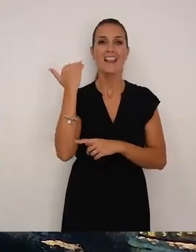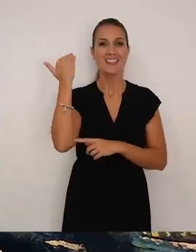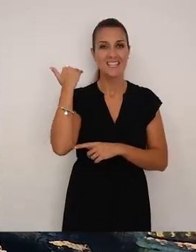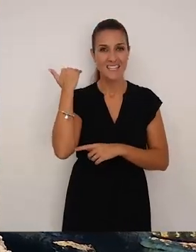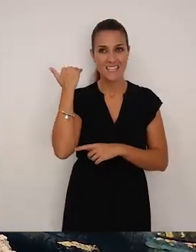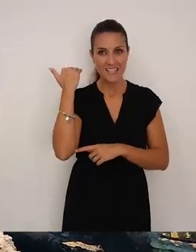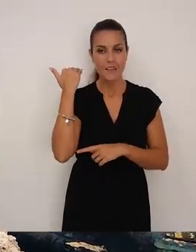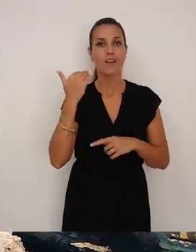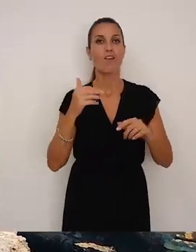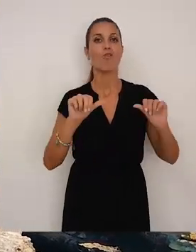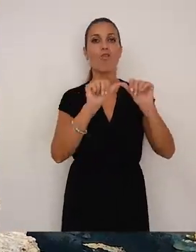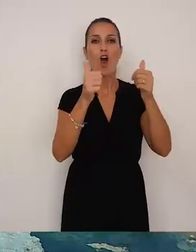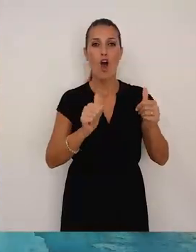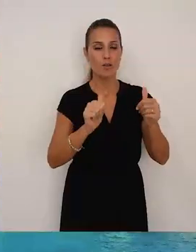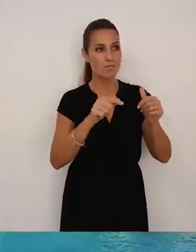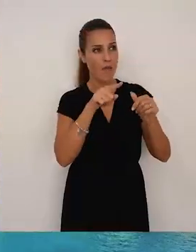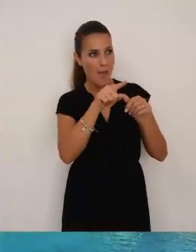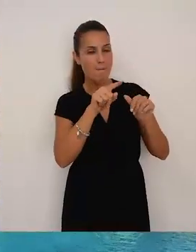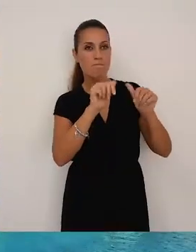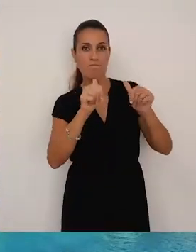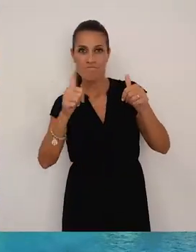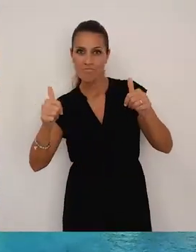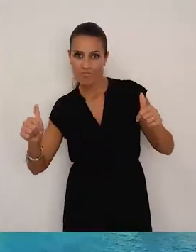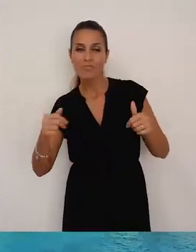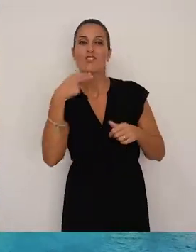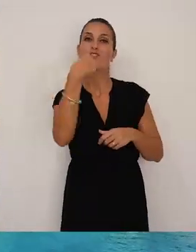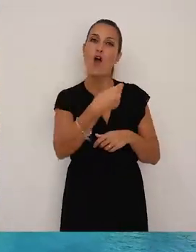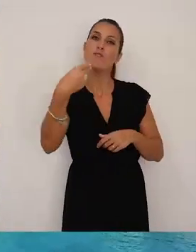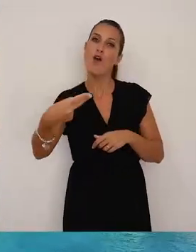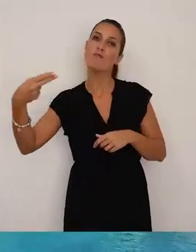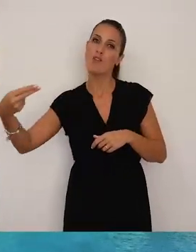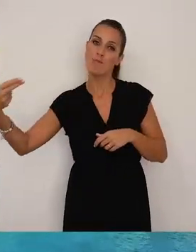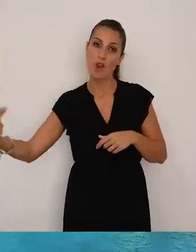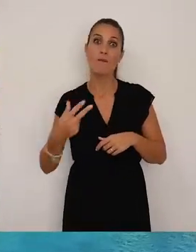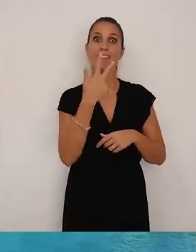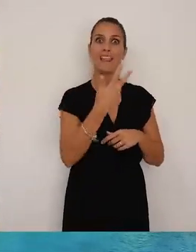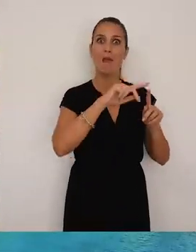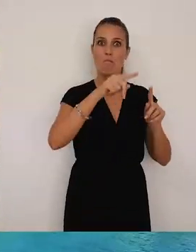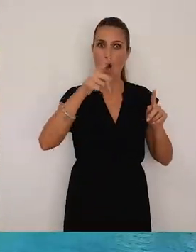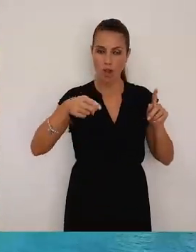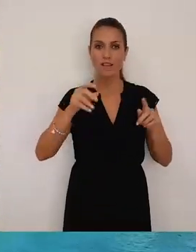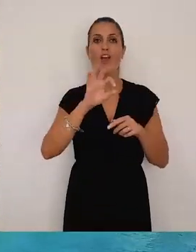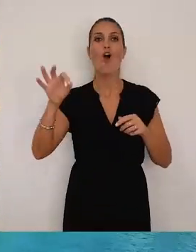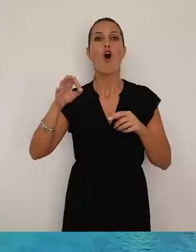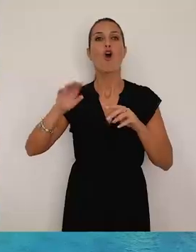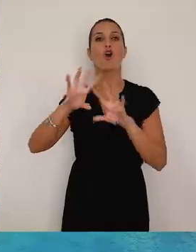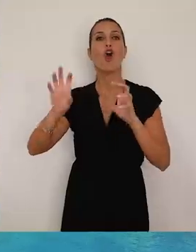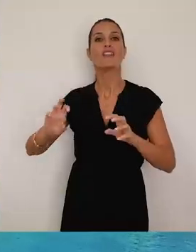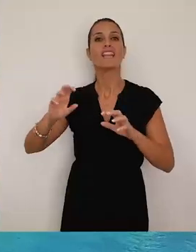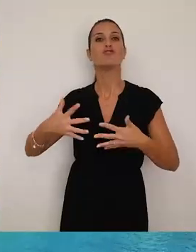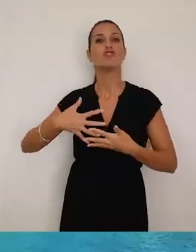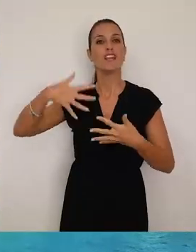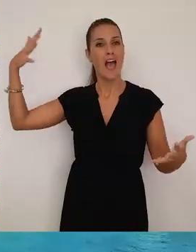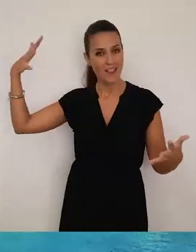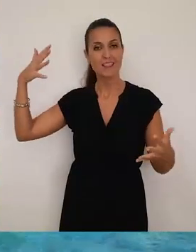a richiamo delle forme e delle sembianze ricorrenti, come la grotta delle Tre Porte, quella dei